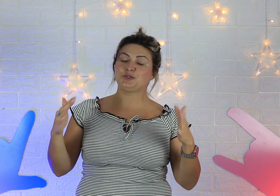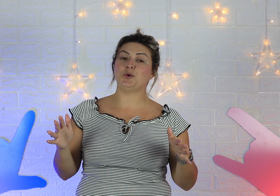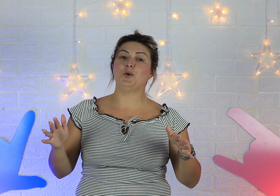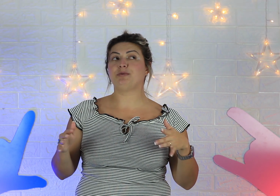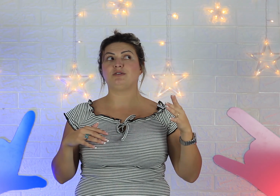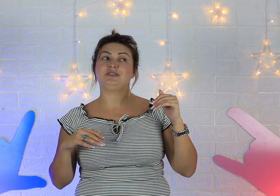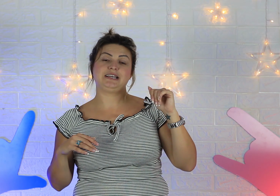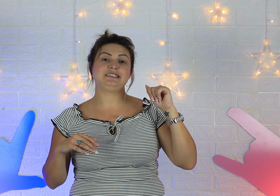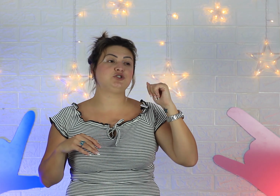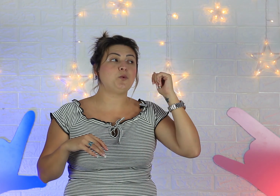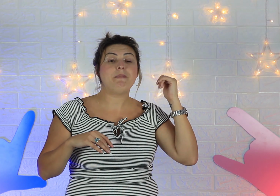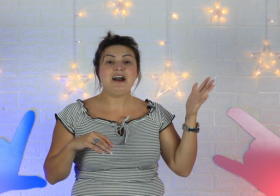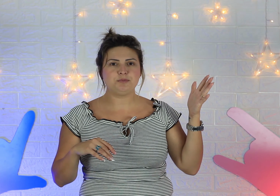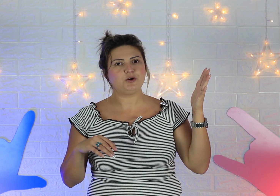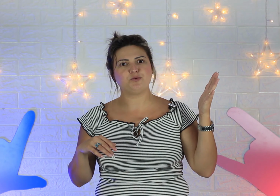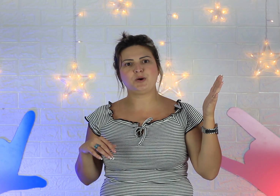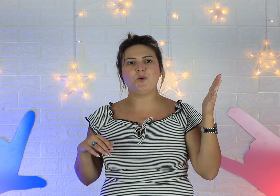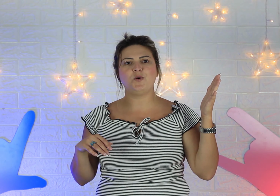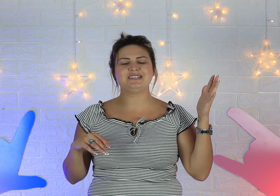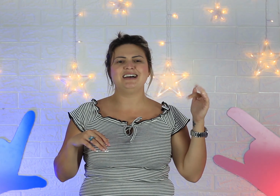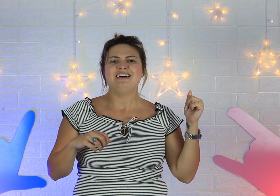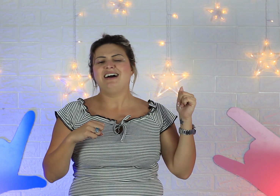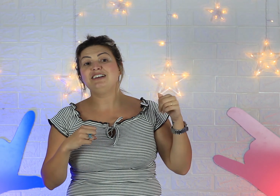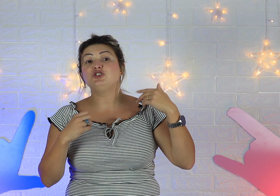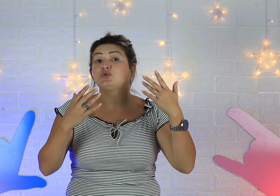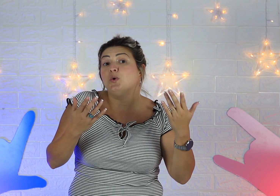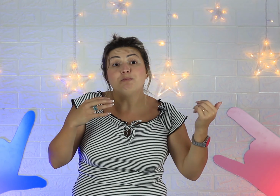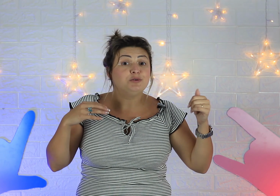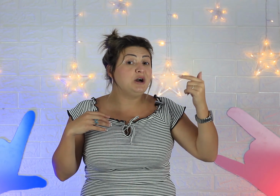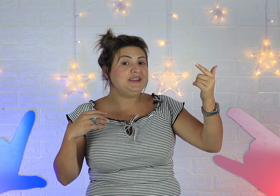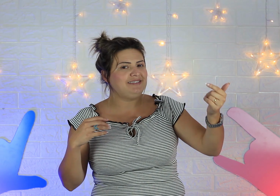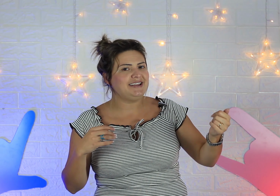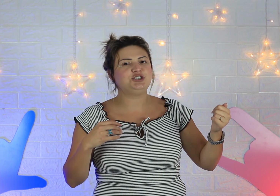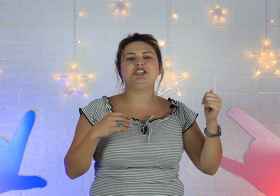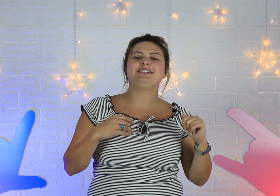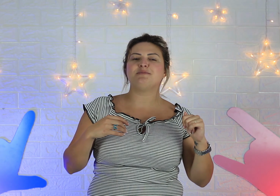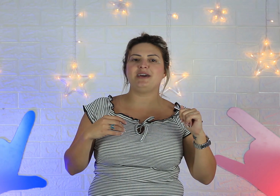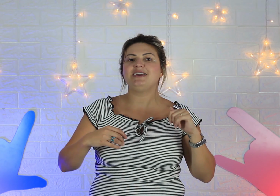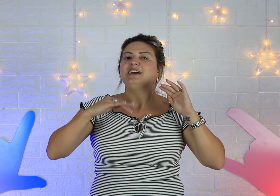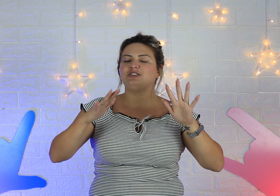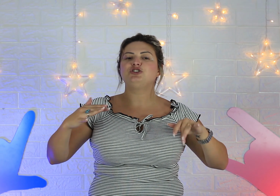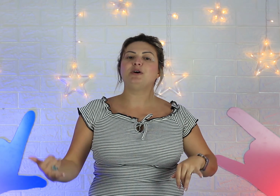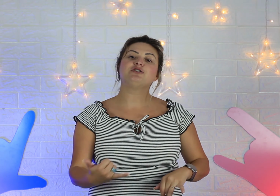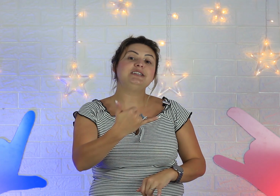desculpe quando você quer se desculpar por alguma coisa Ah desculpa eu não entendi também a gente